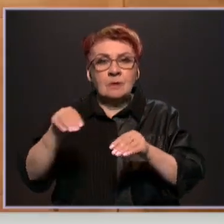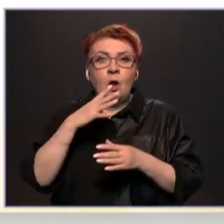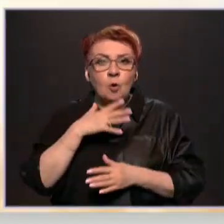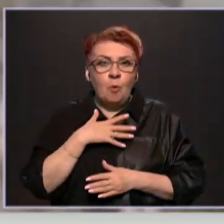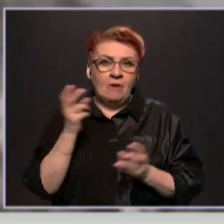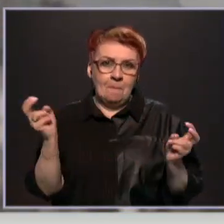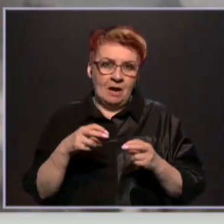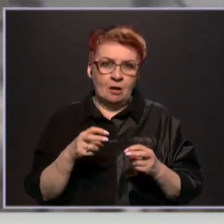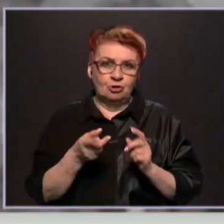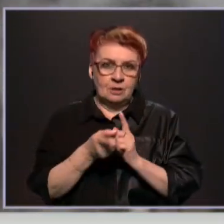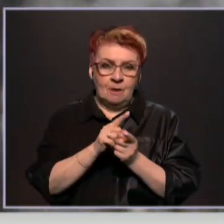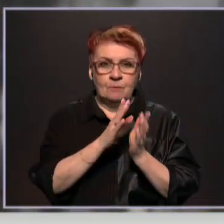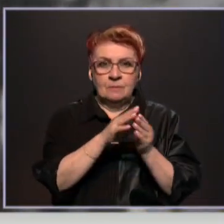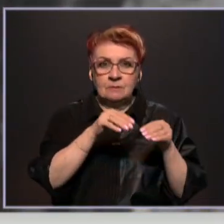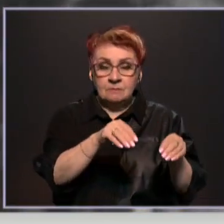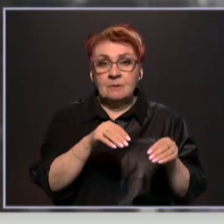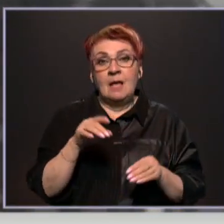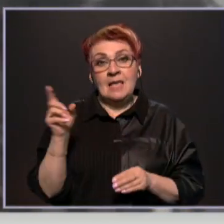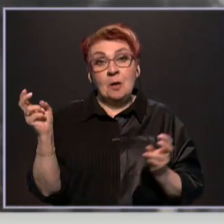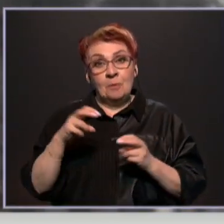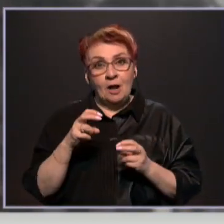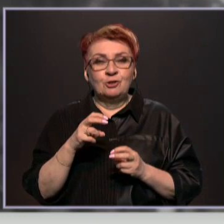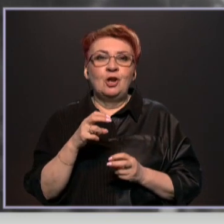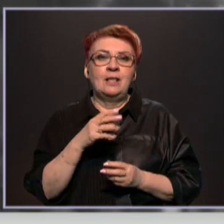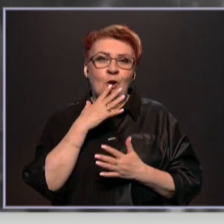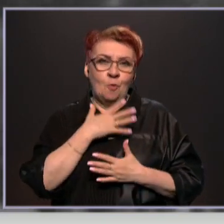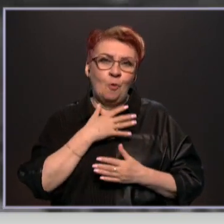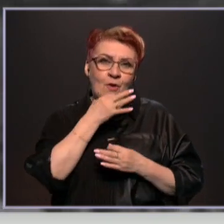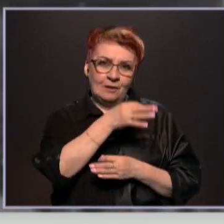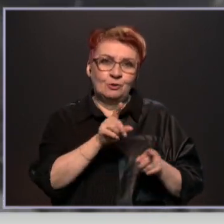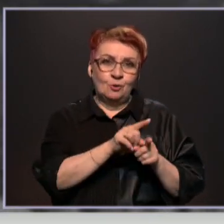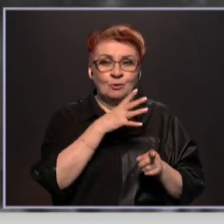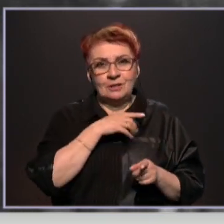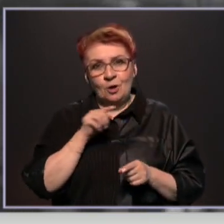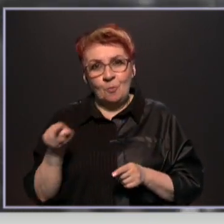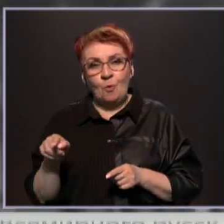прихожанам и прихожане отвечали искреннему батюшке любовью когда за непоставку молока